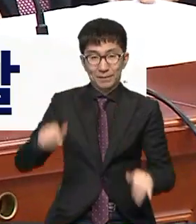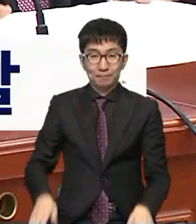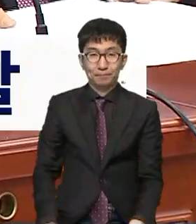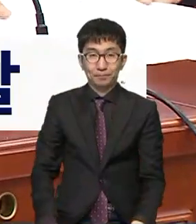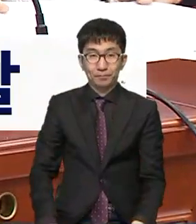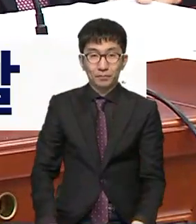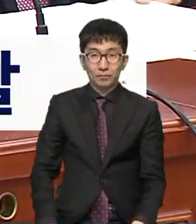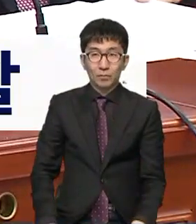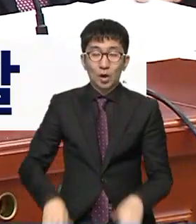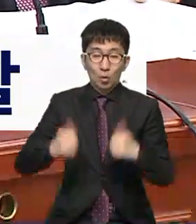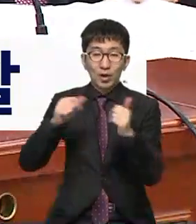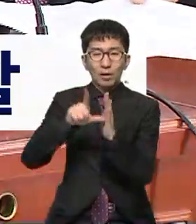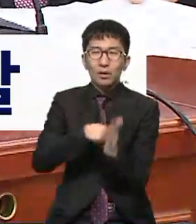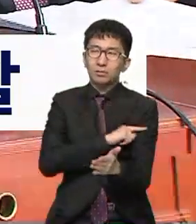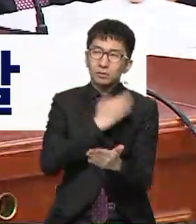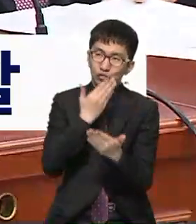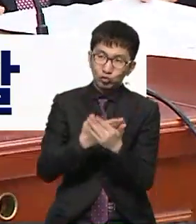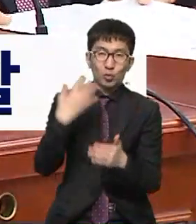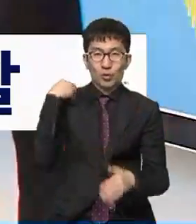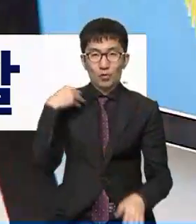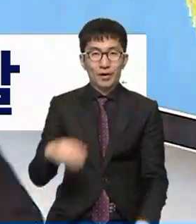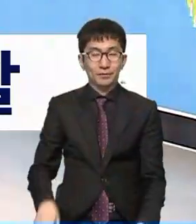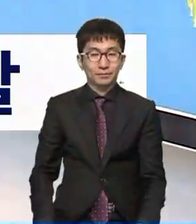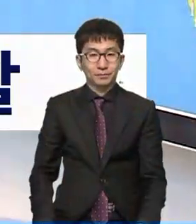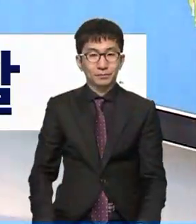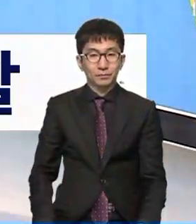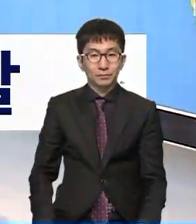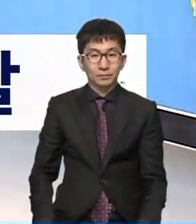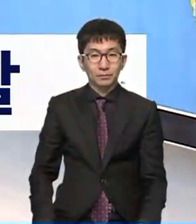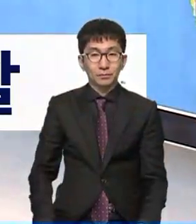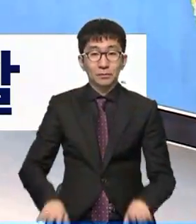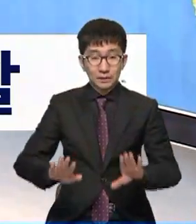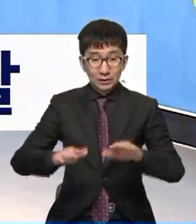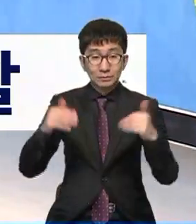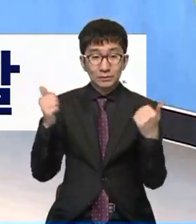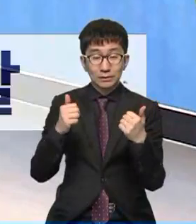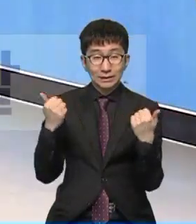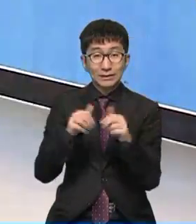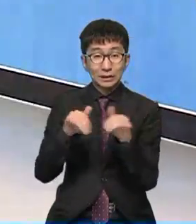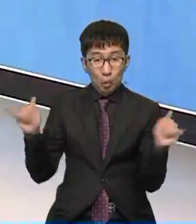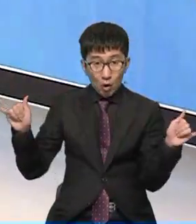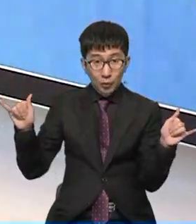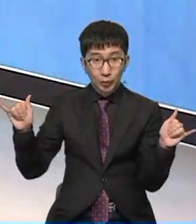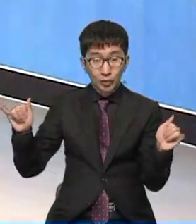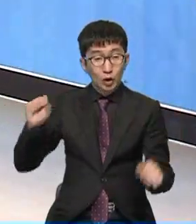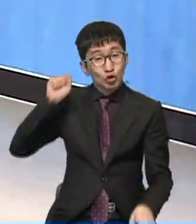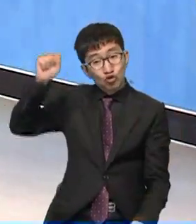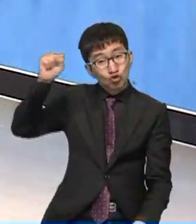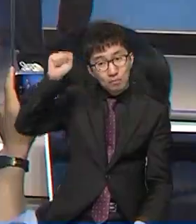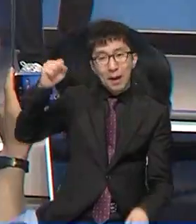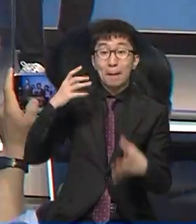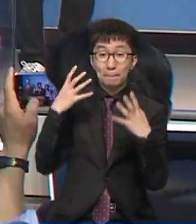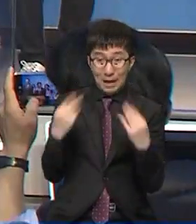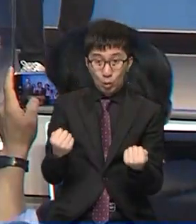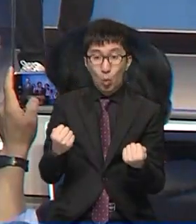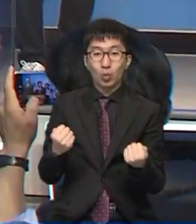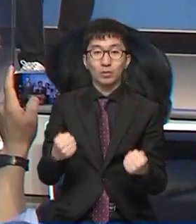전반적 의사 결정HWP 핵심 역할을 합니다. 현역 의원 , 원외 인사들의 출마 선언이 이어지는 가운데 오늘도 전현직 의원들이